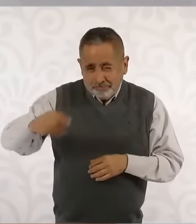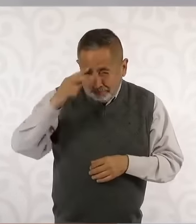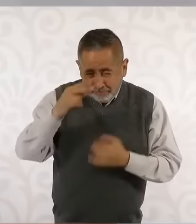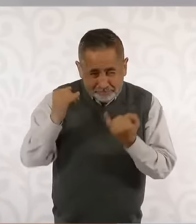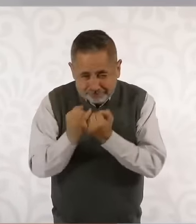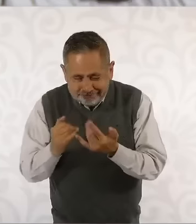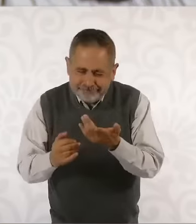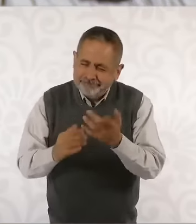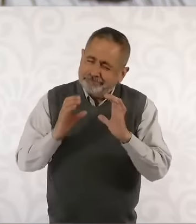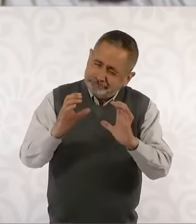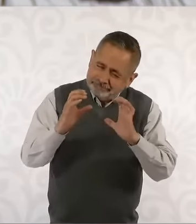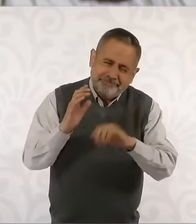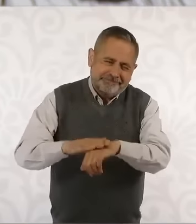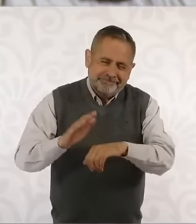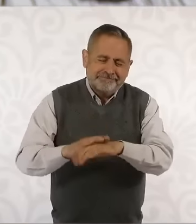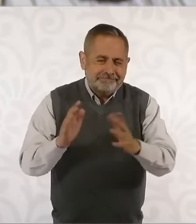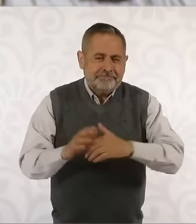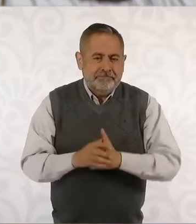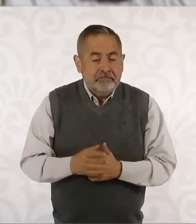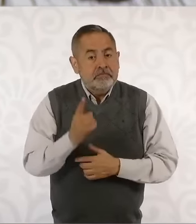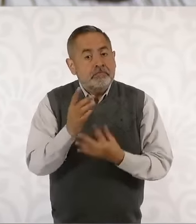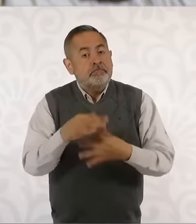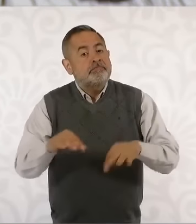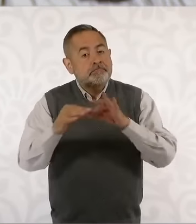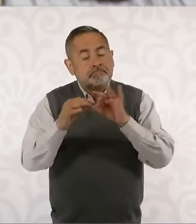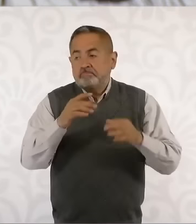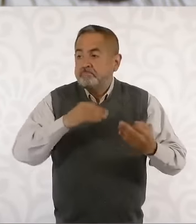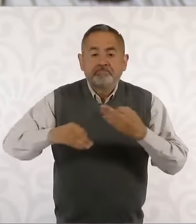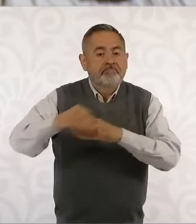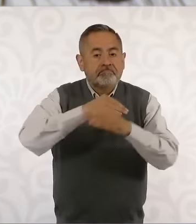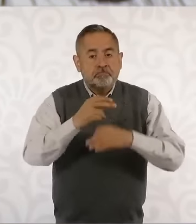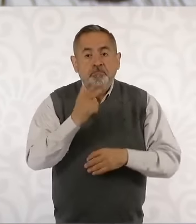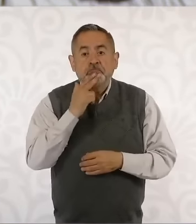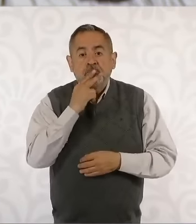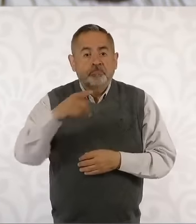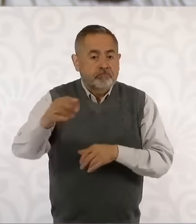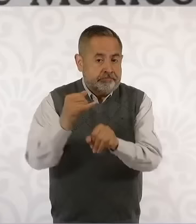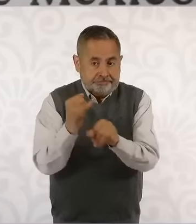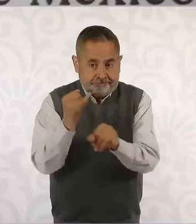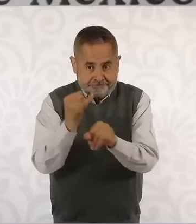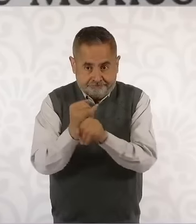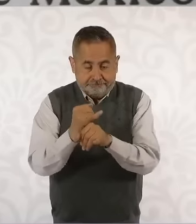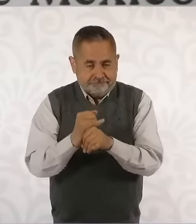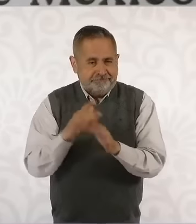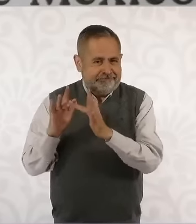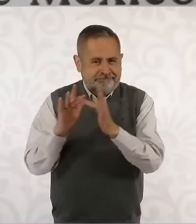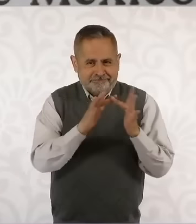Entonces, eh es muy importante que todos los que usamos las redes sociales tengamos eso muy